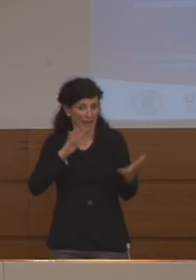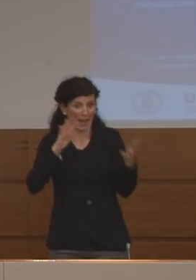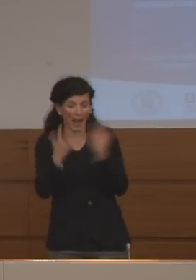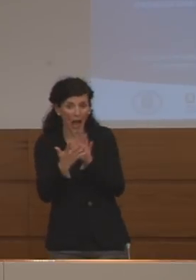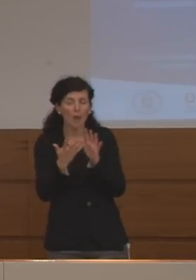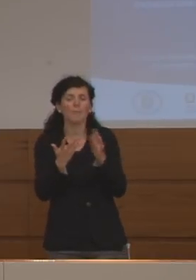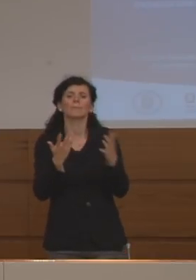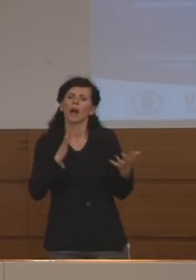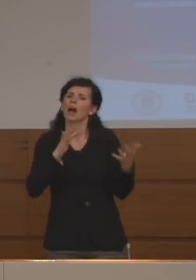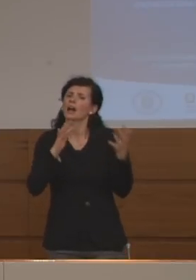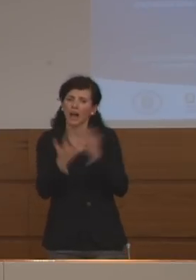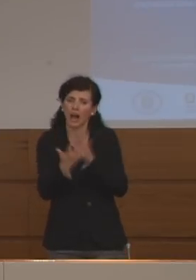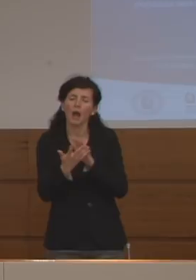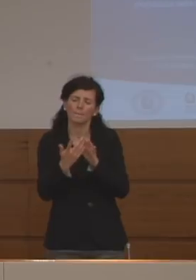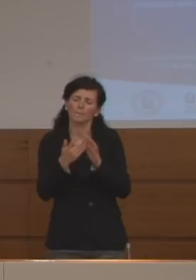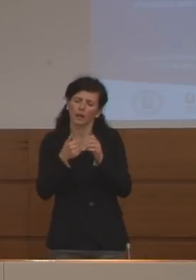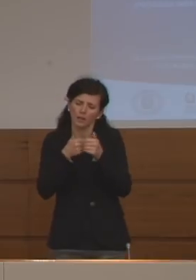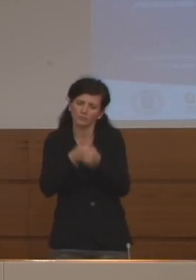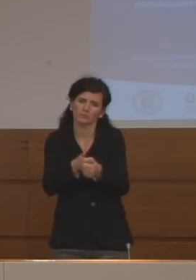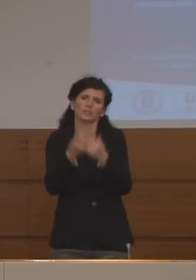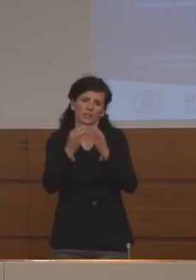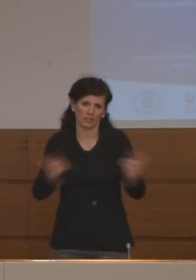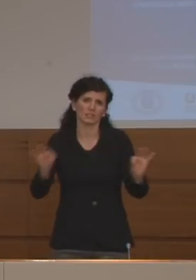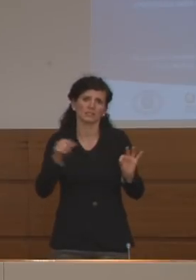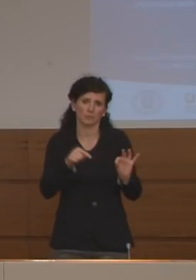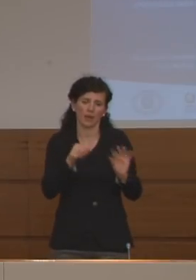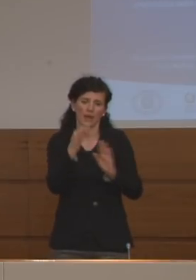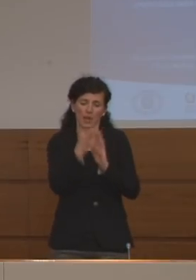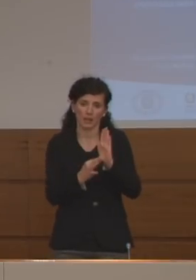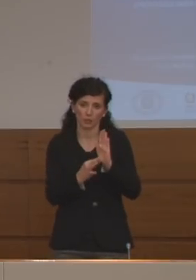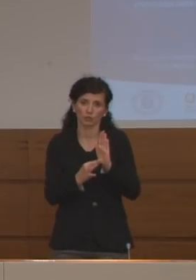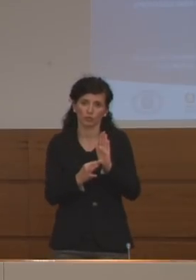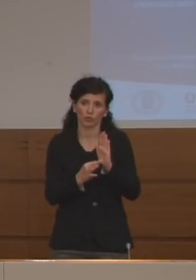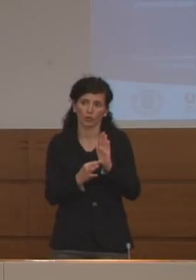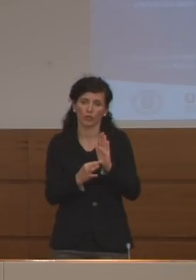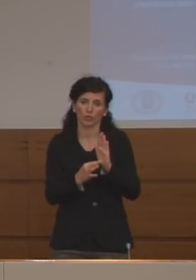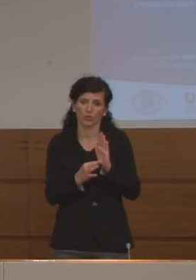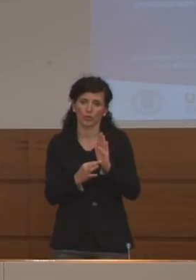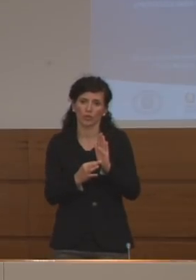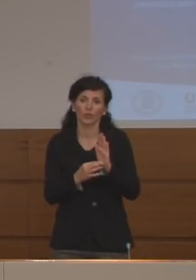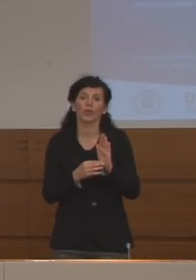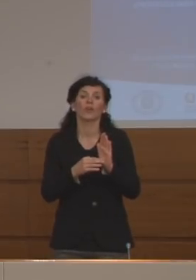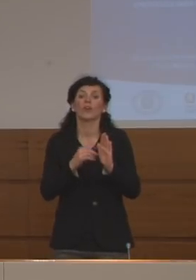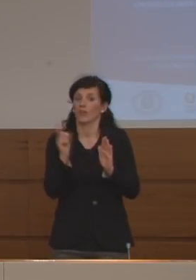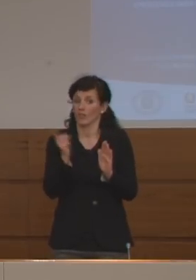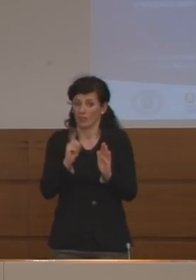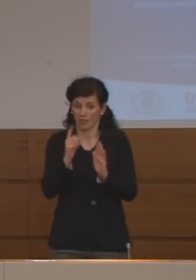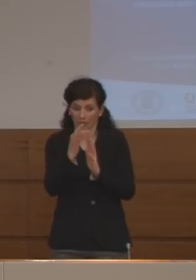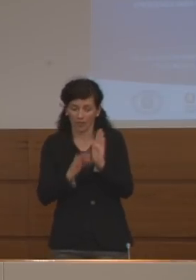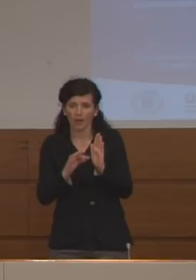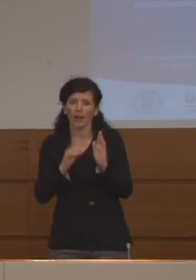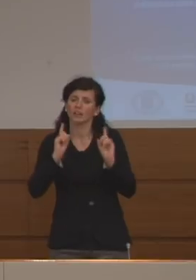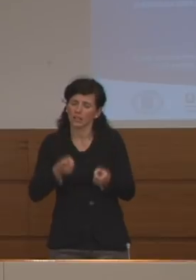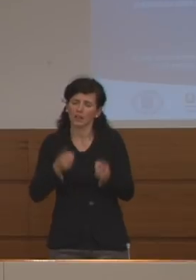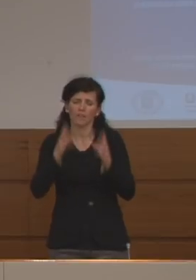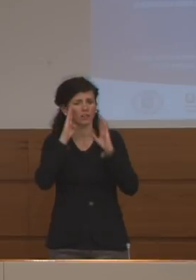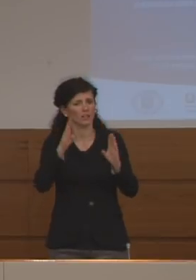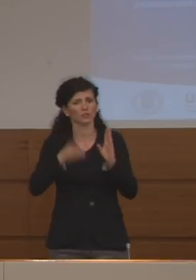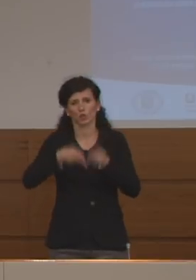nessuna eccezione. Anzi, semmai bisognerà pagare ancora più attenzione.